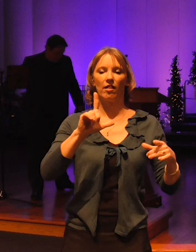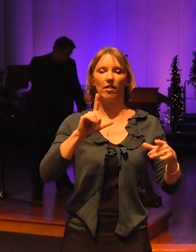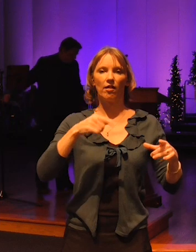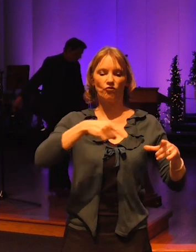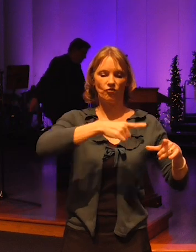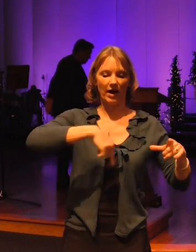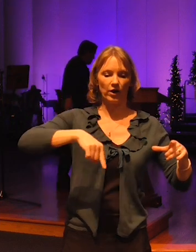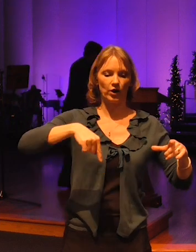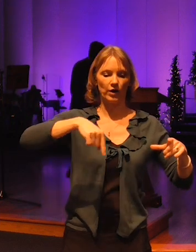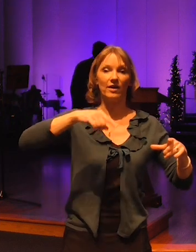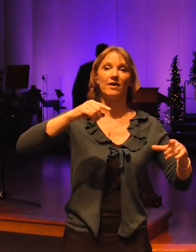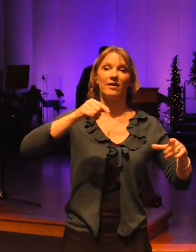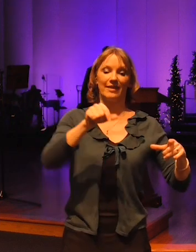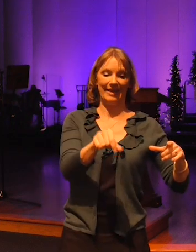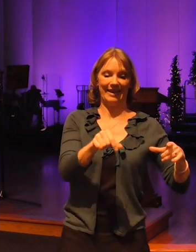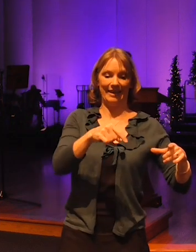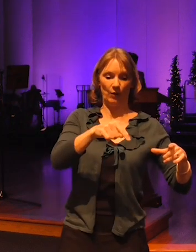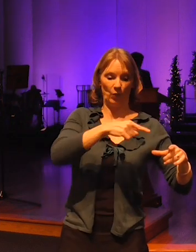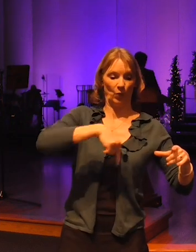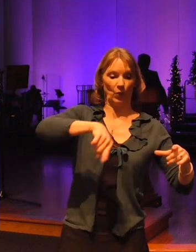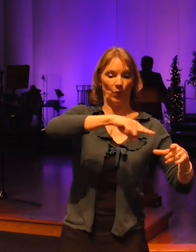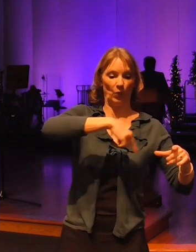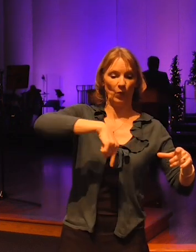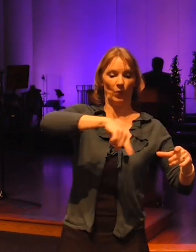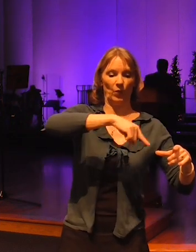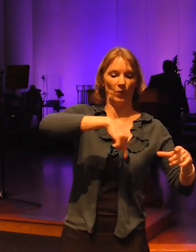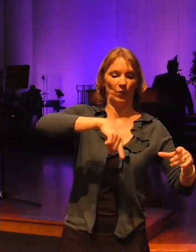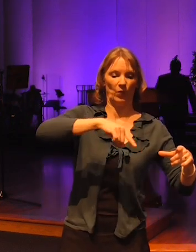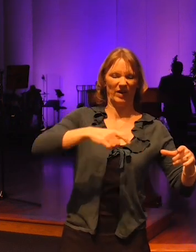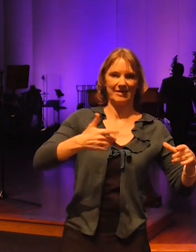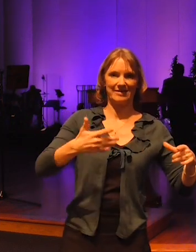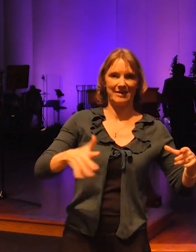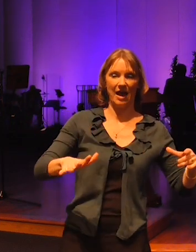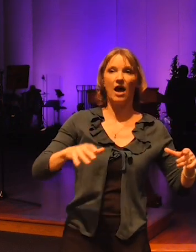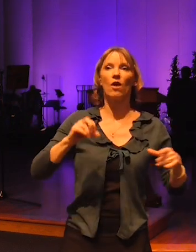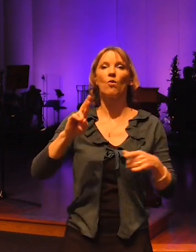cinta de casete hasta prepararme para reproducirla de nuevo y es el reconocimiento de que si quiero reproducir una nueva